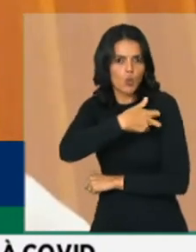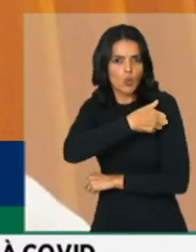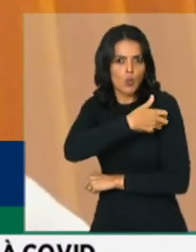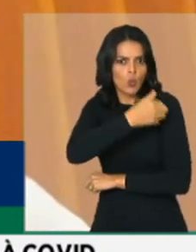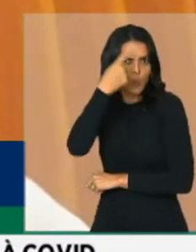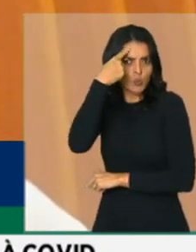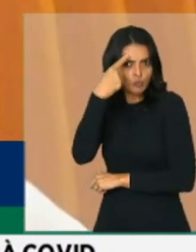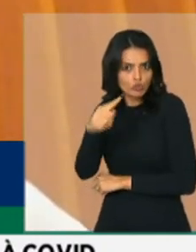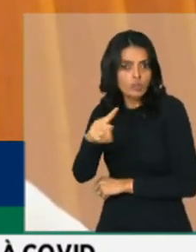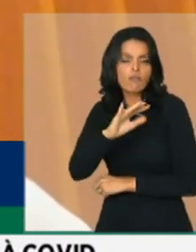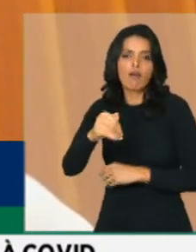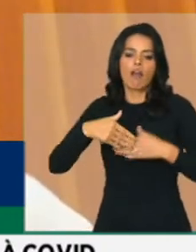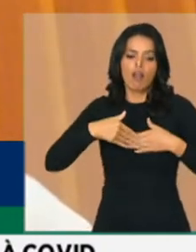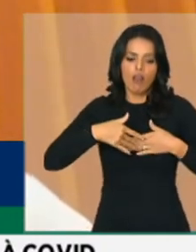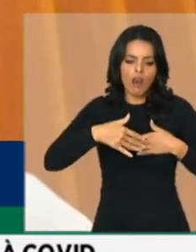NOSSO PAÍS... É O SEPTUAGÀSIMO SEXTO PAÍS COM